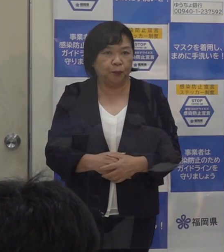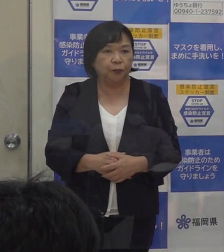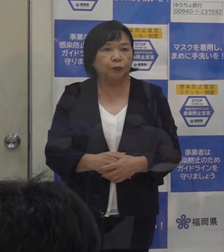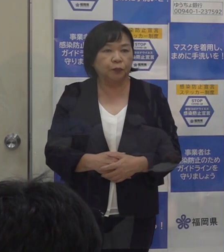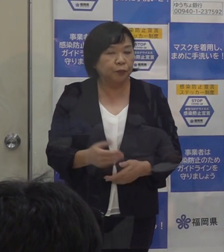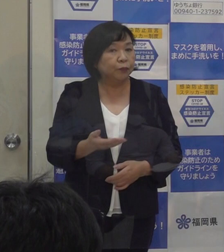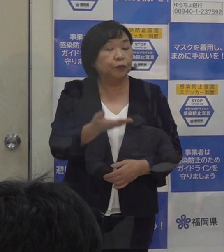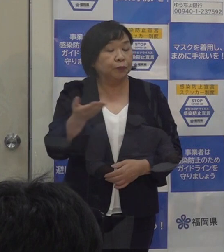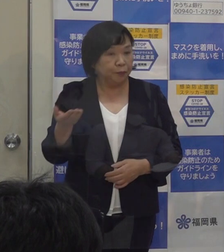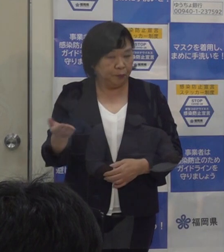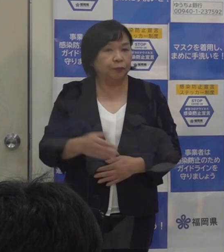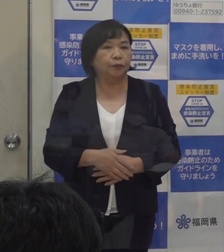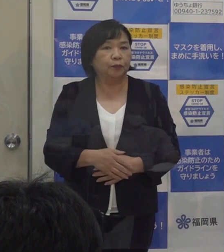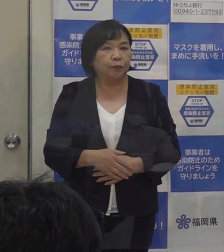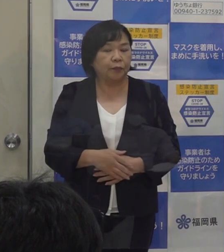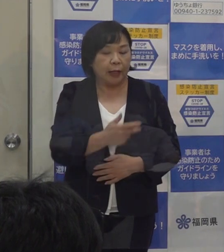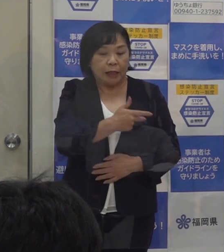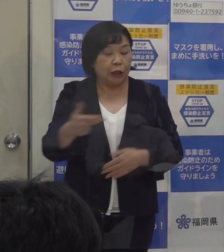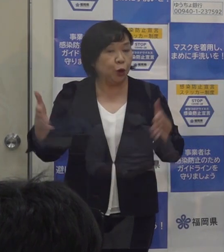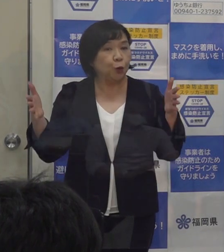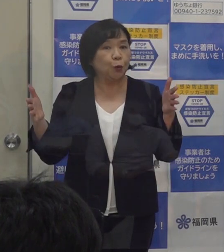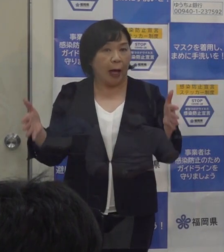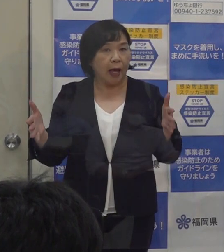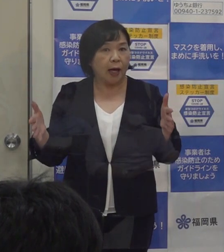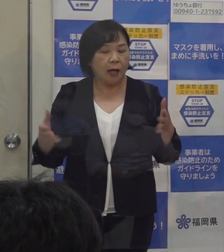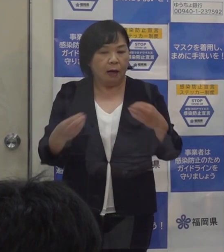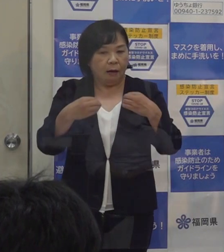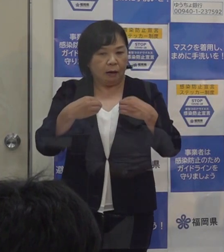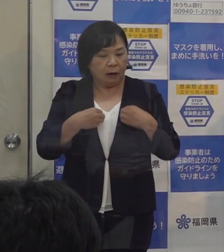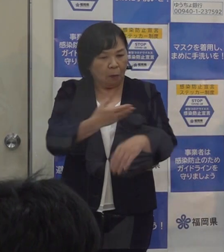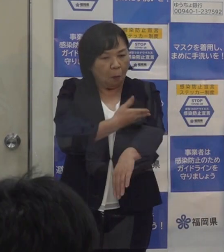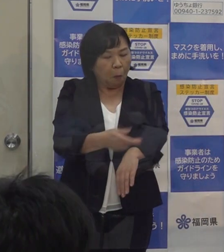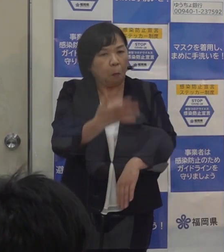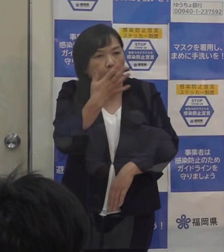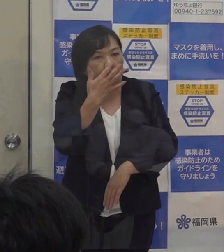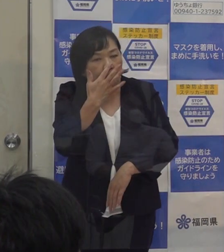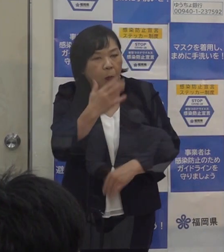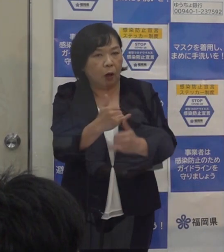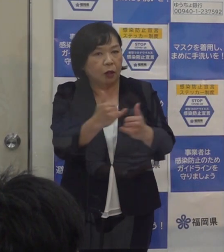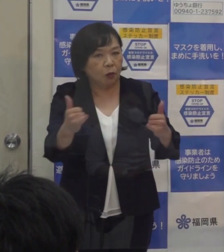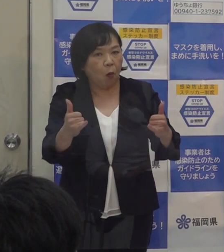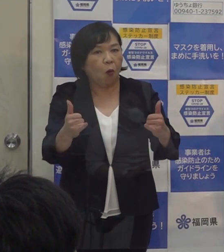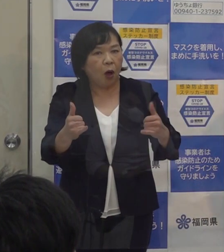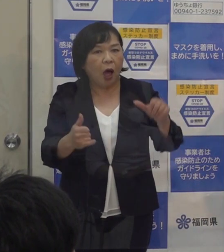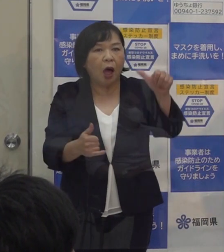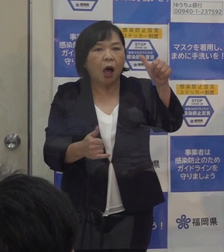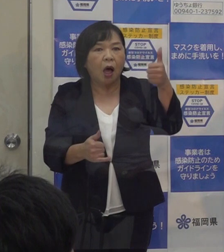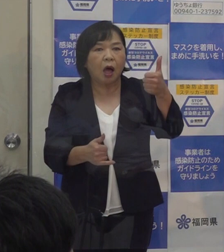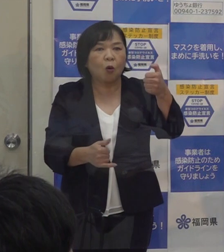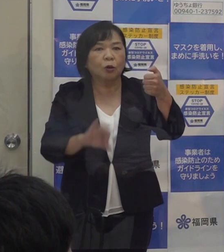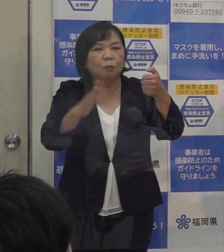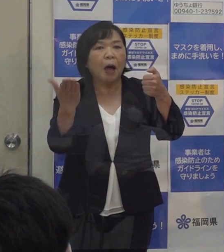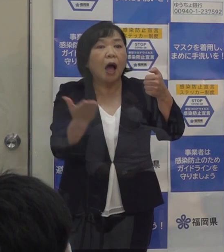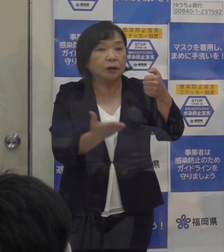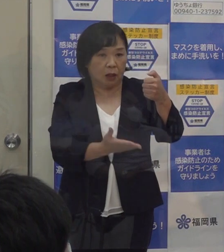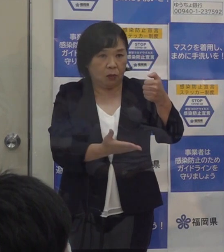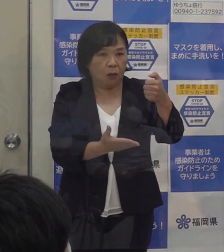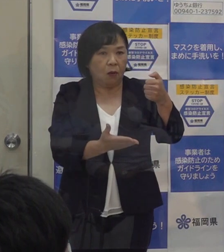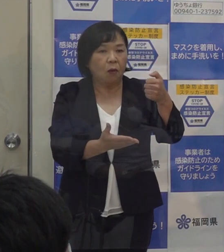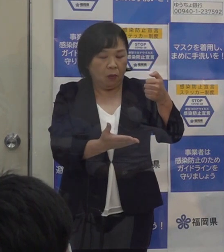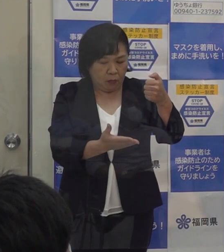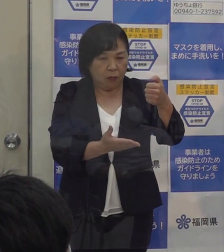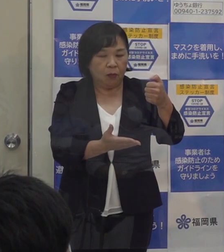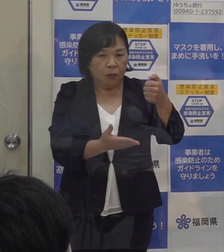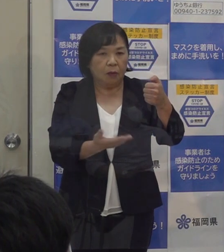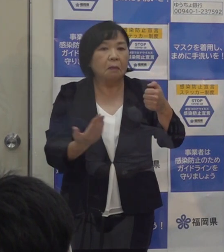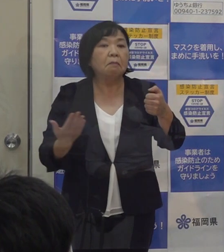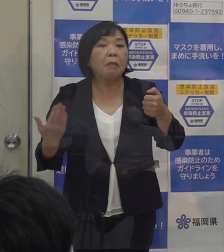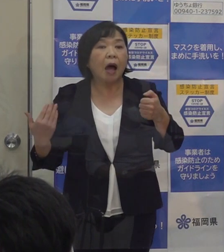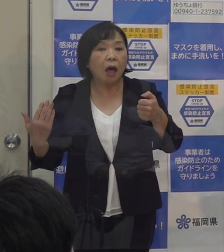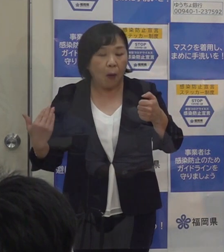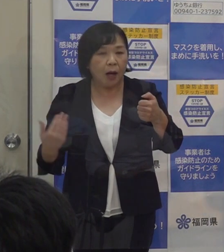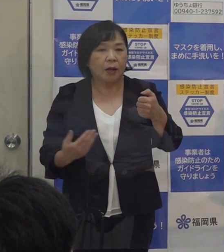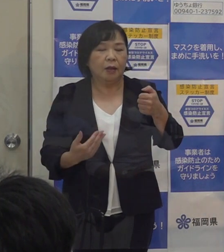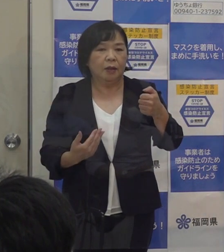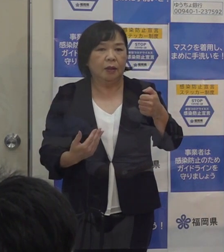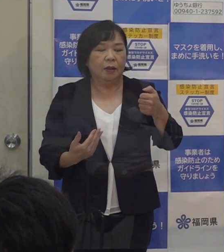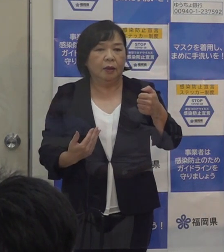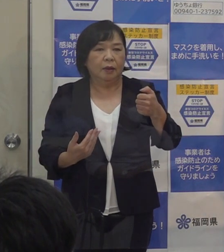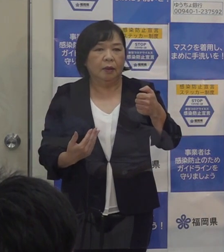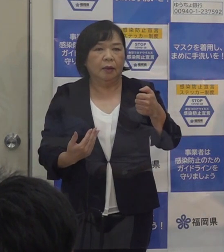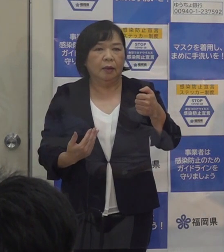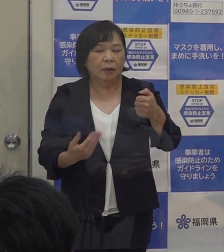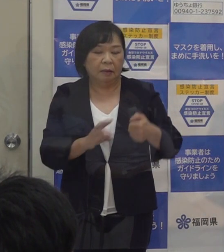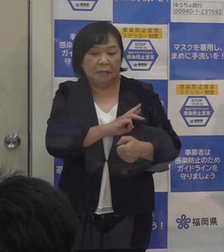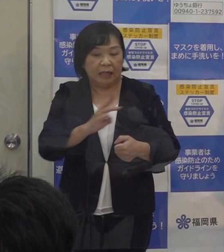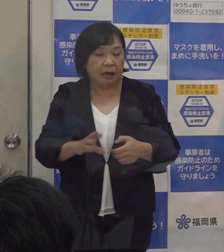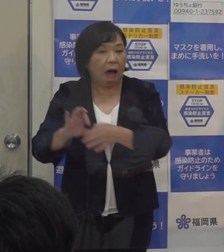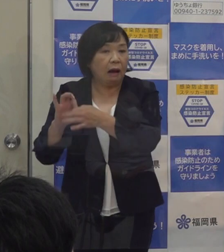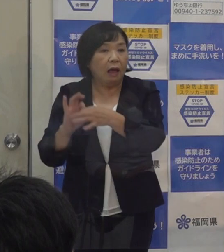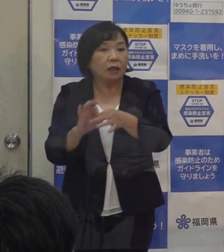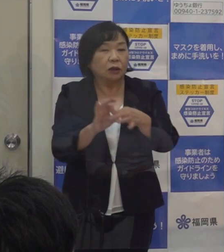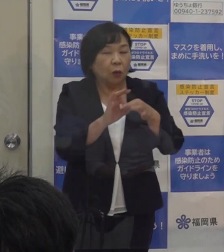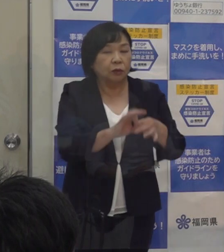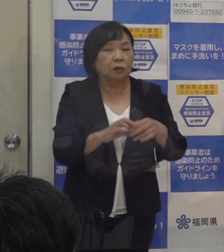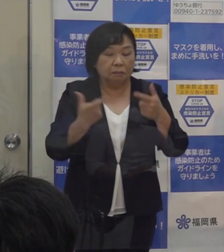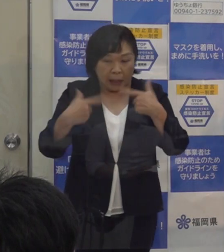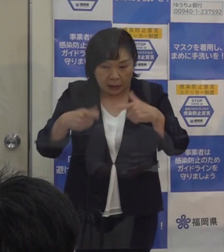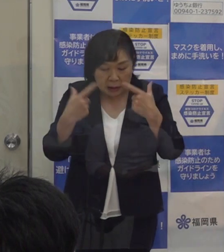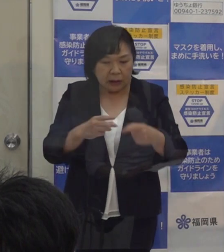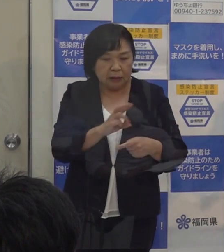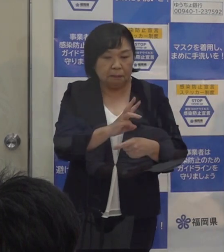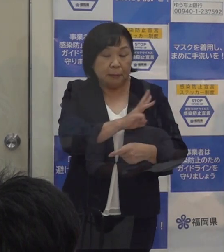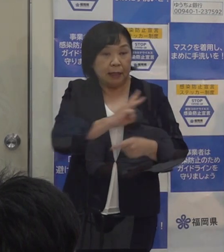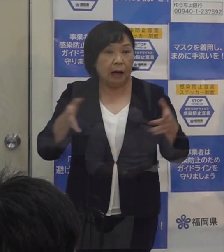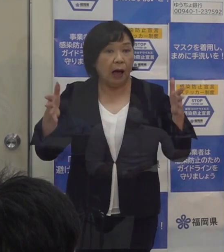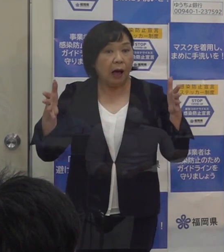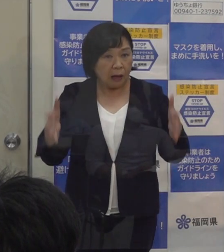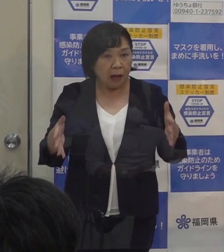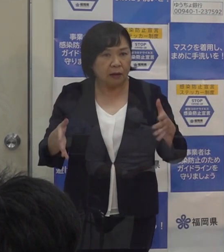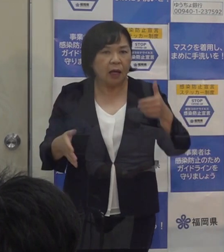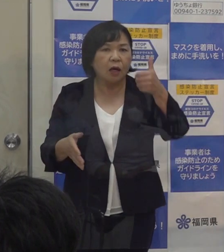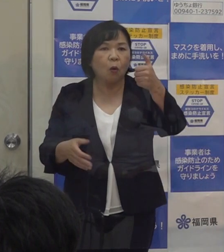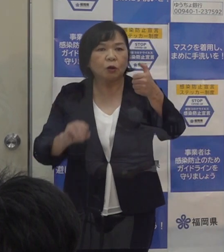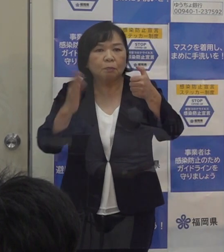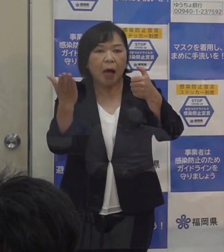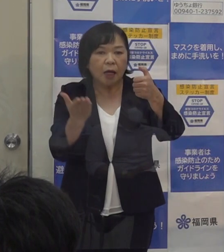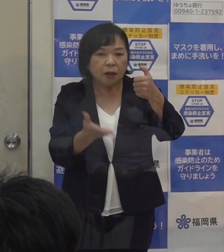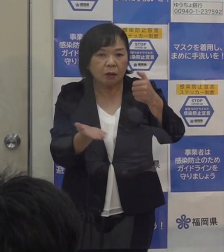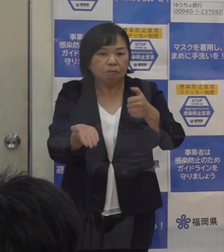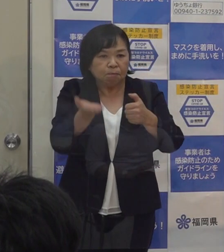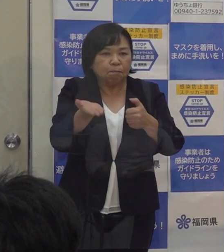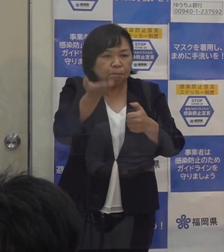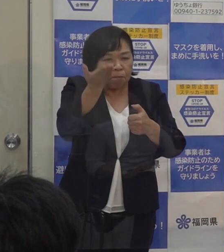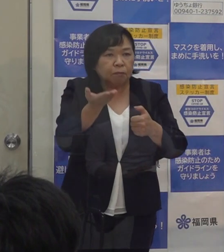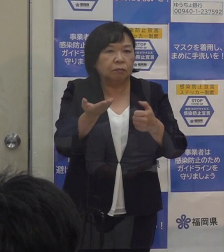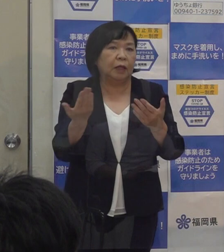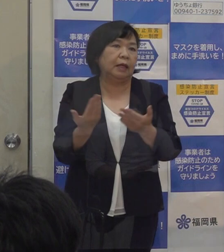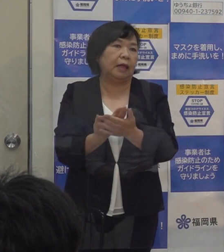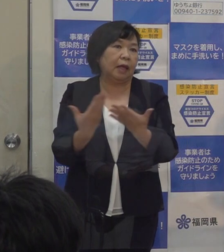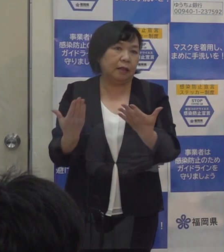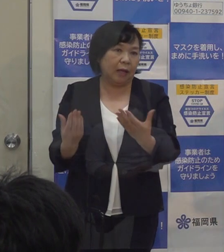また １週間あたりの感染経路不明者 これは５割を超えることに変更しましたが 今までは ３日連続５０％を超える日が続くこととなっていたわけです